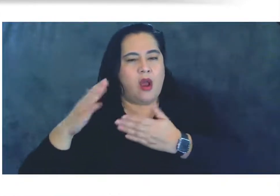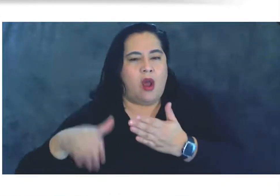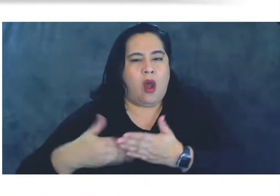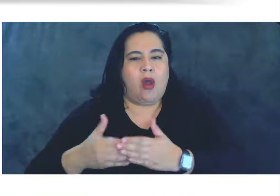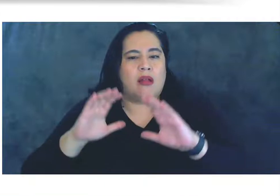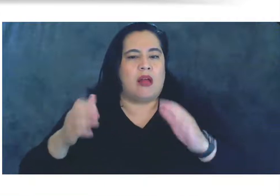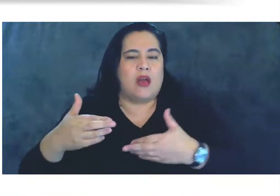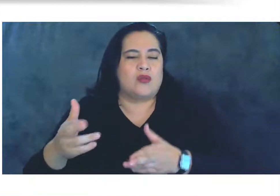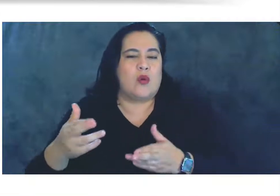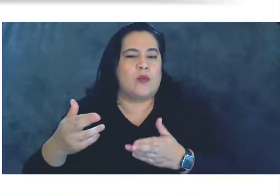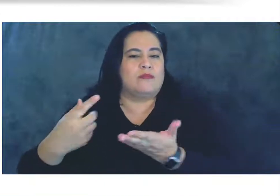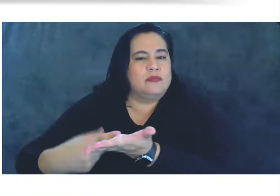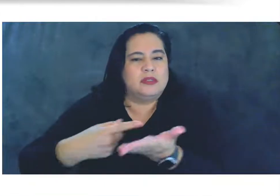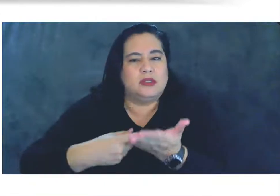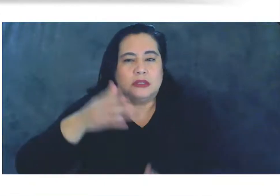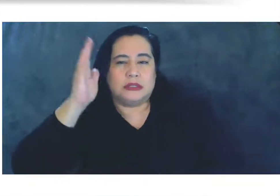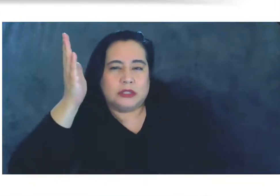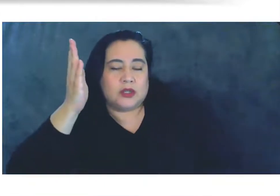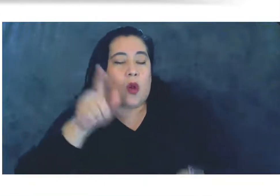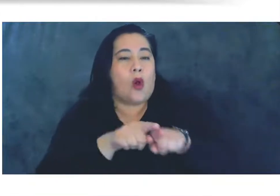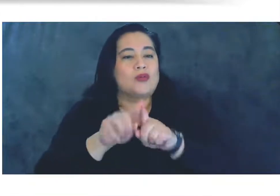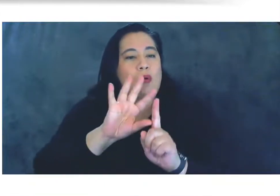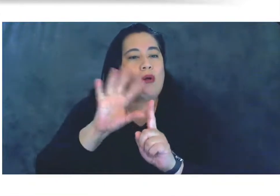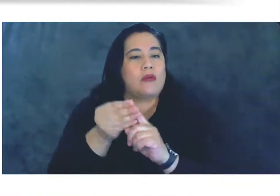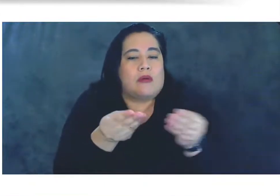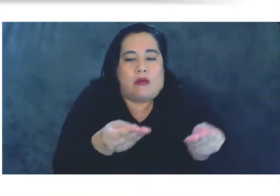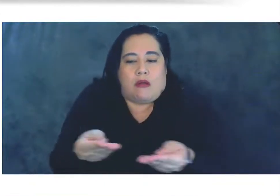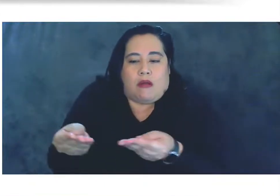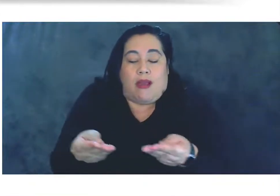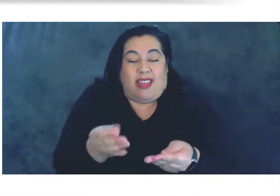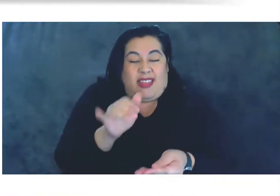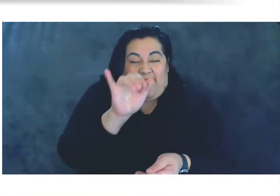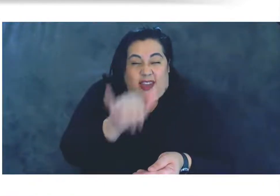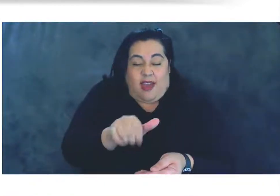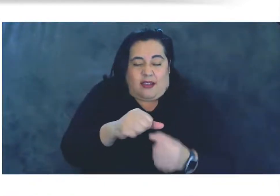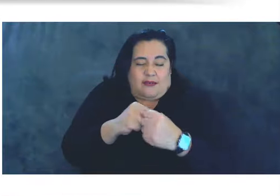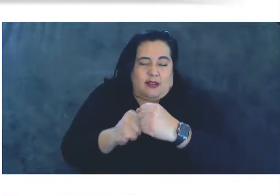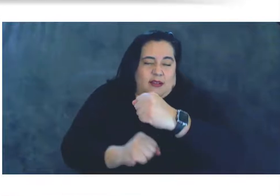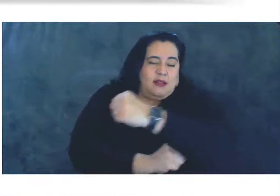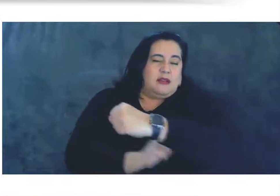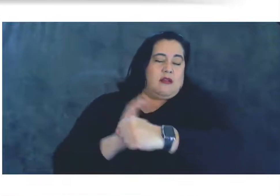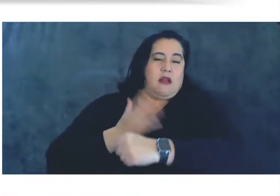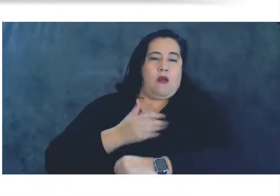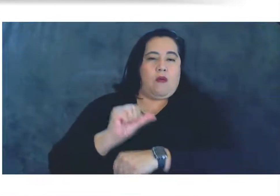también mediación cultural. Es la base de nuestro trabajo y el conocimiento que ...